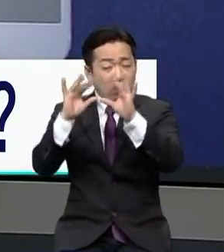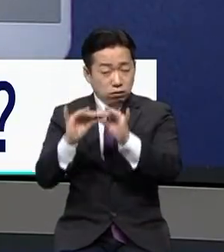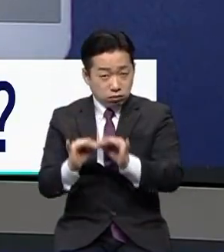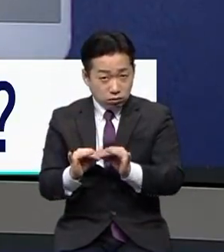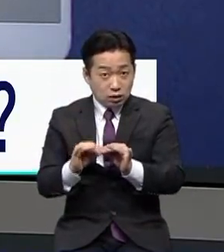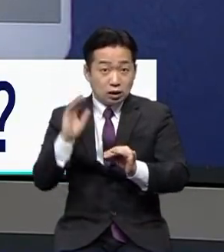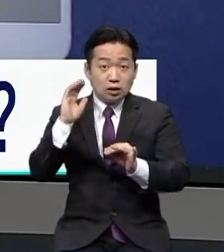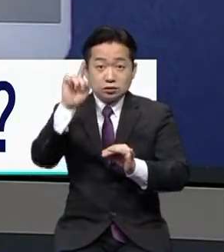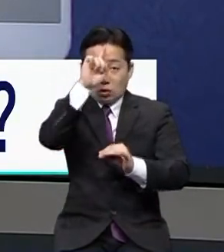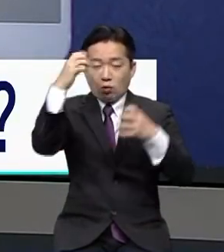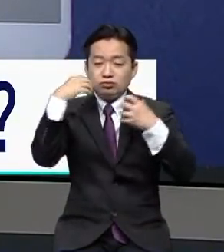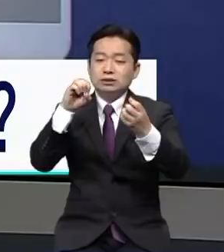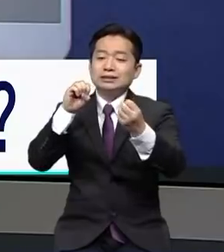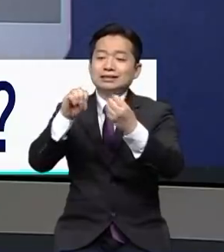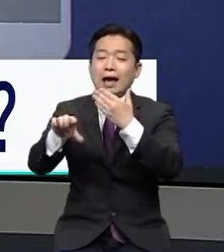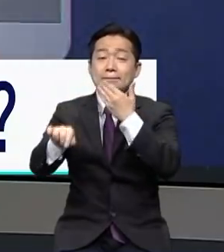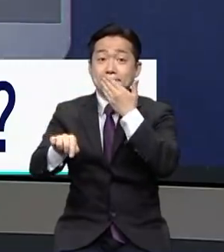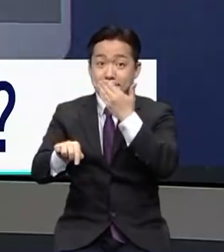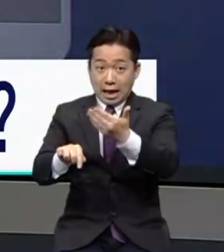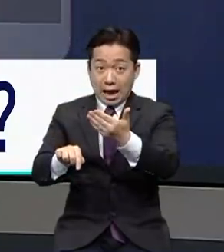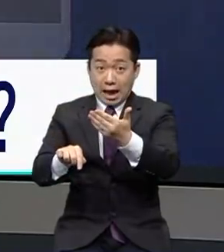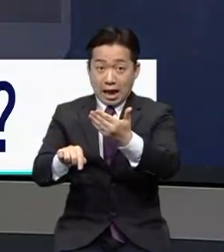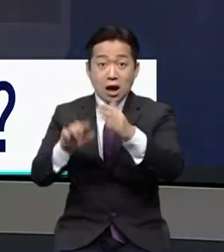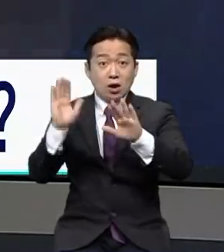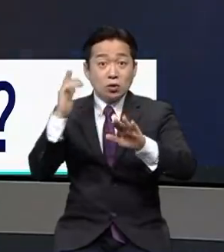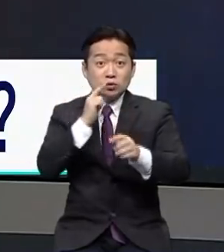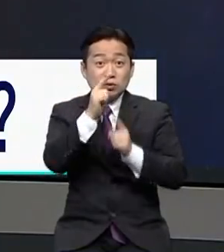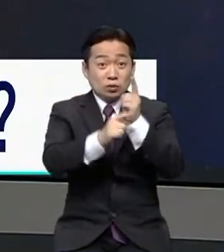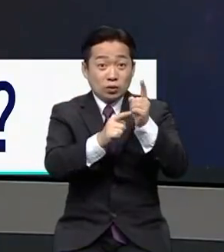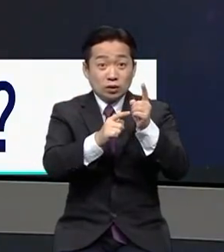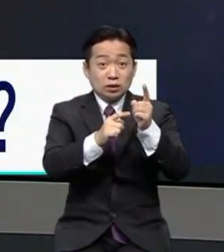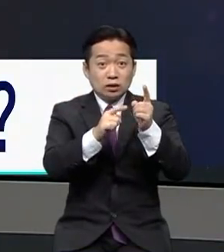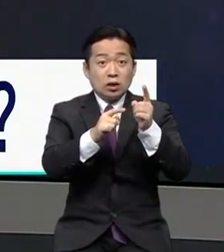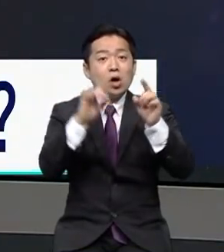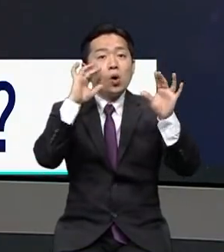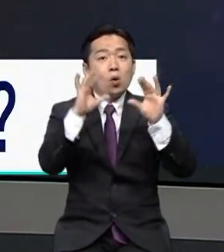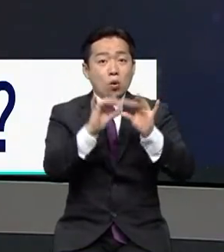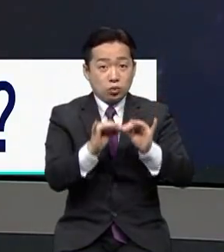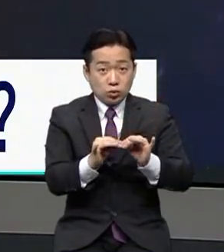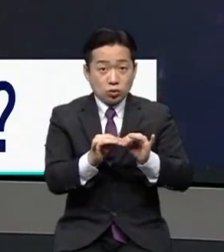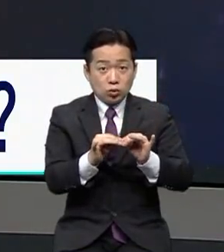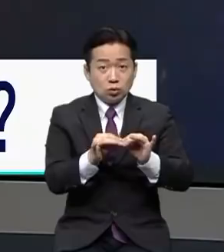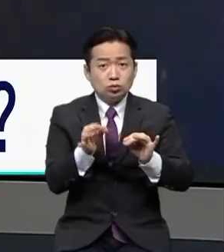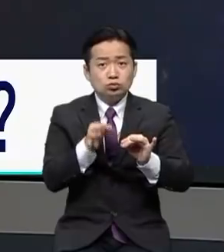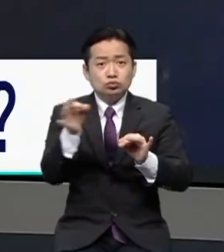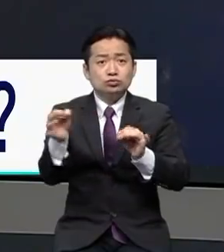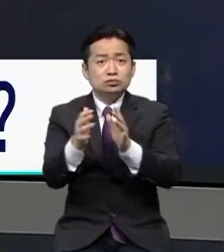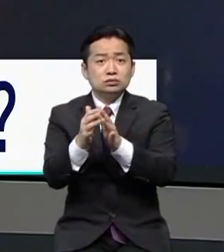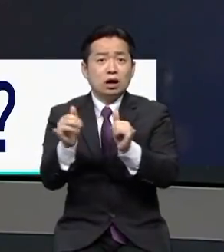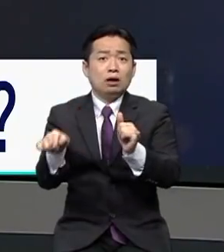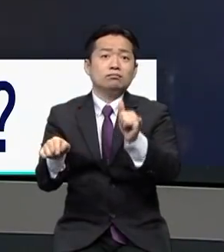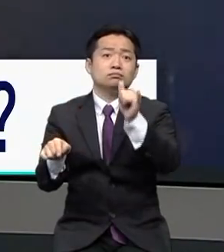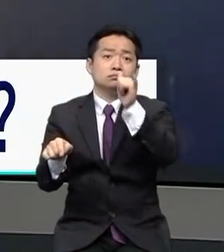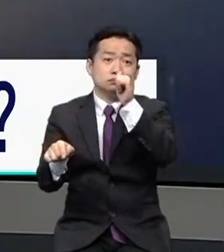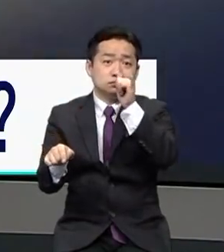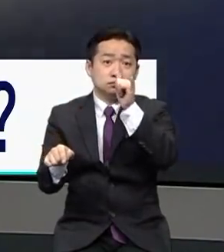답변을 들을 수 있는데 요즘 청원글에 동의해 주면 돈을 주겠다는 사람들이 있습니다.